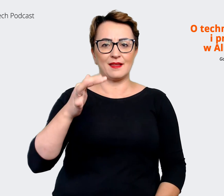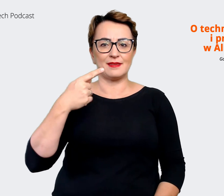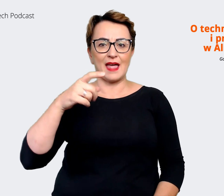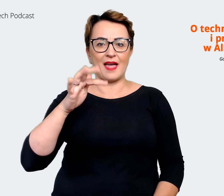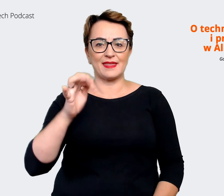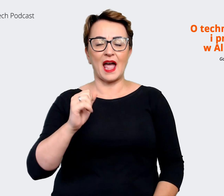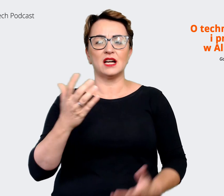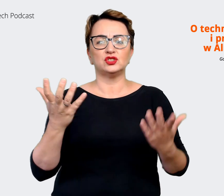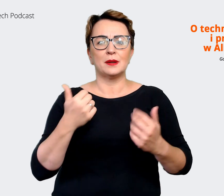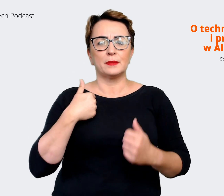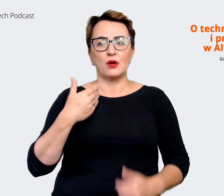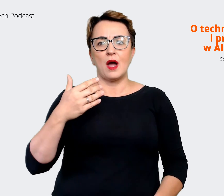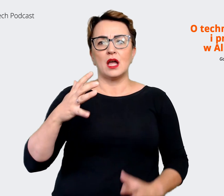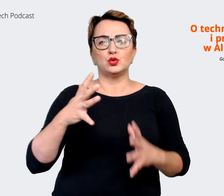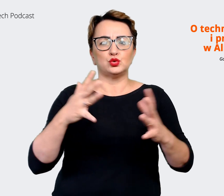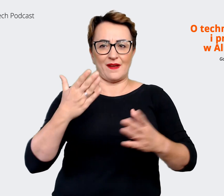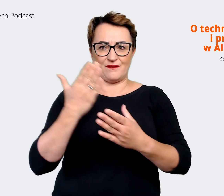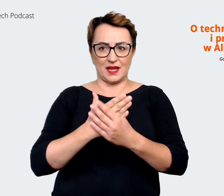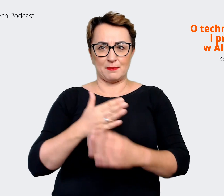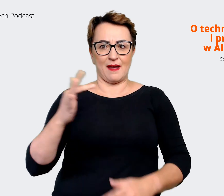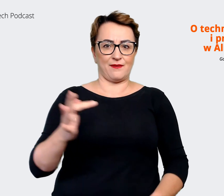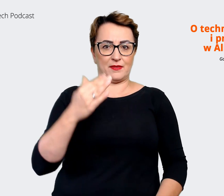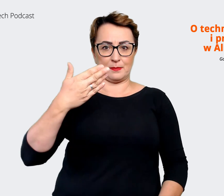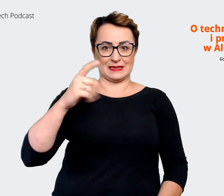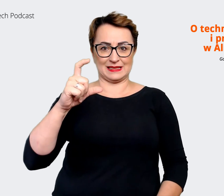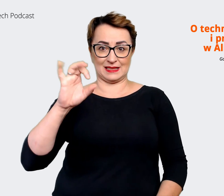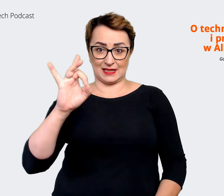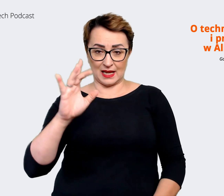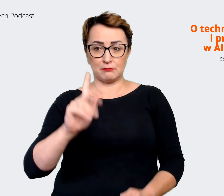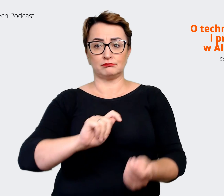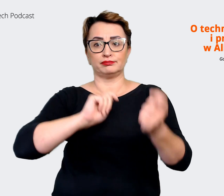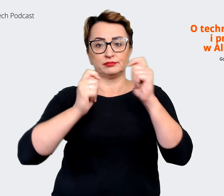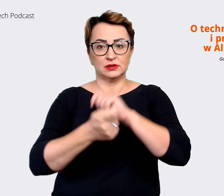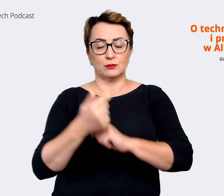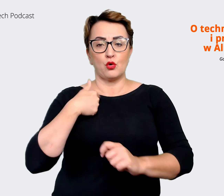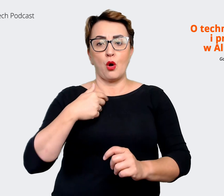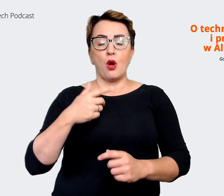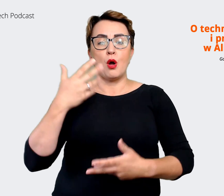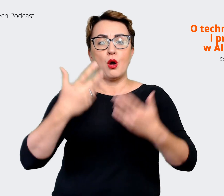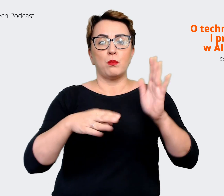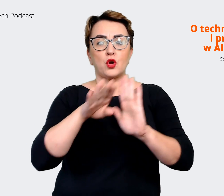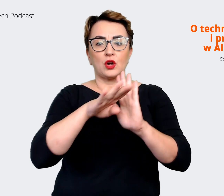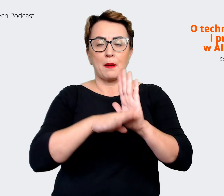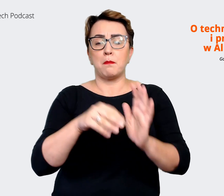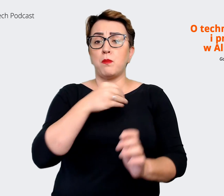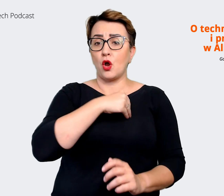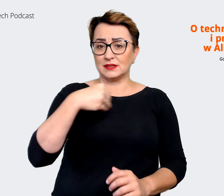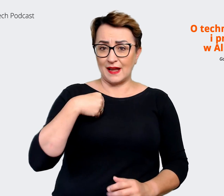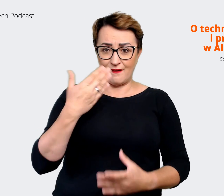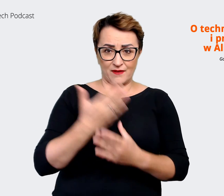Data w dużej firmie FMCG, którą zmieniłem na programowanie w polskiej firmie, która robi